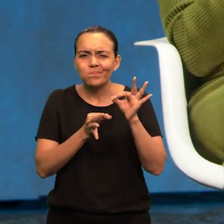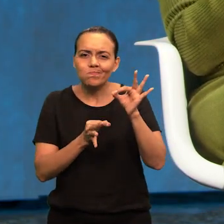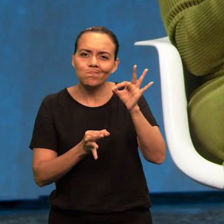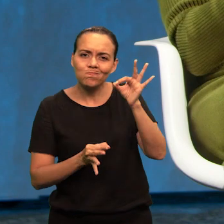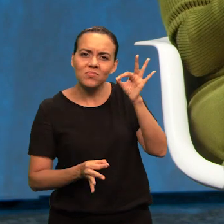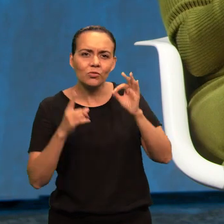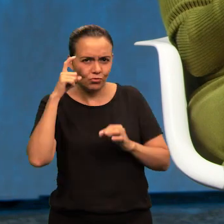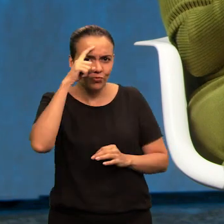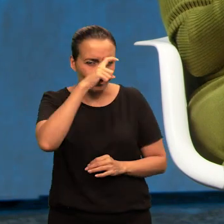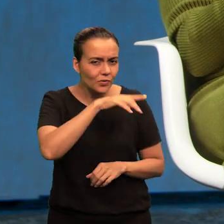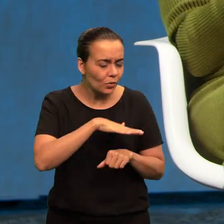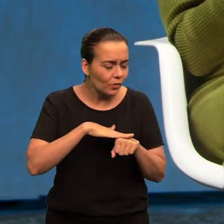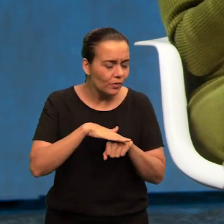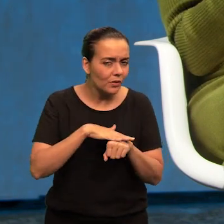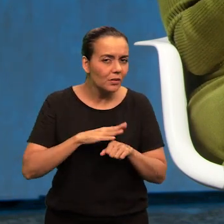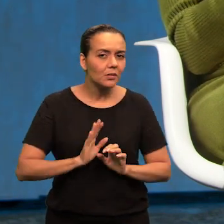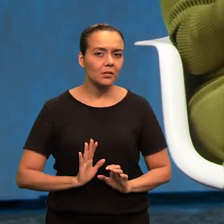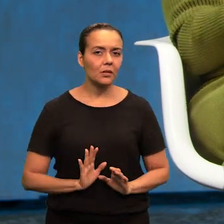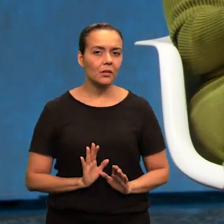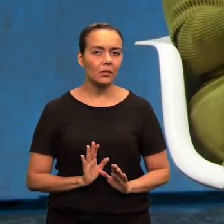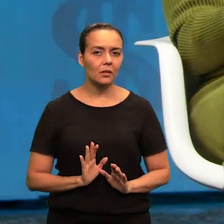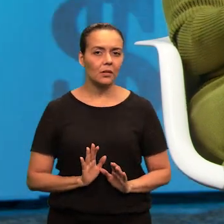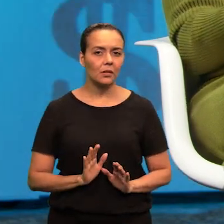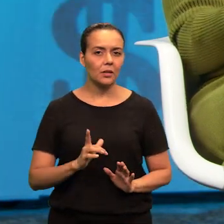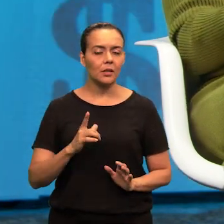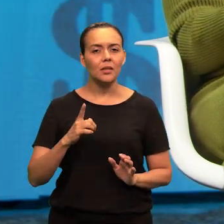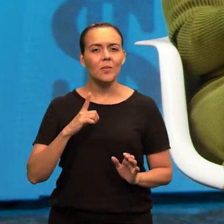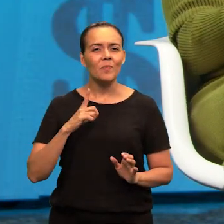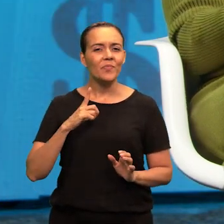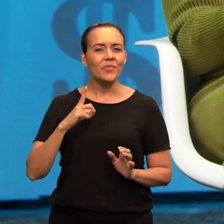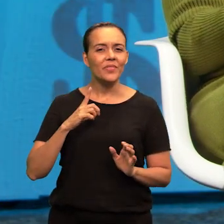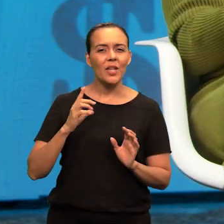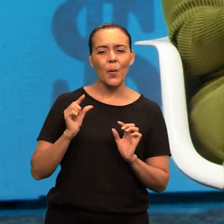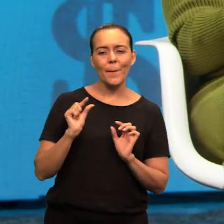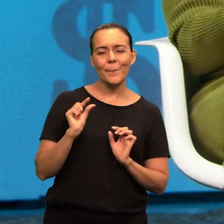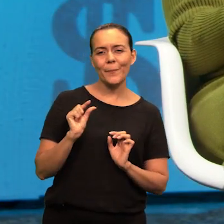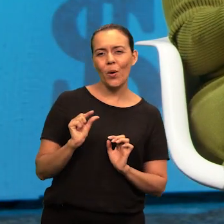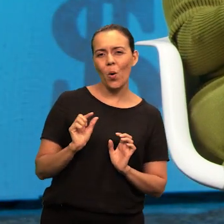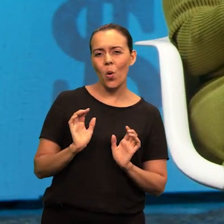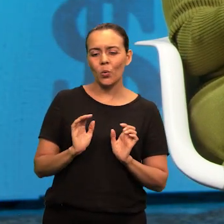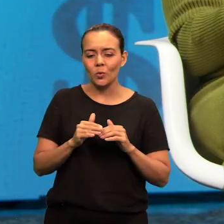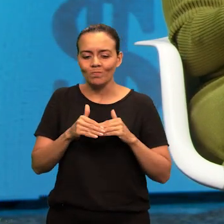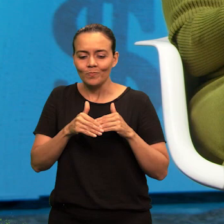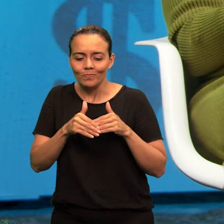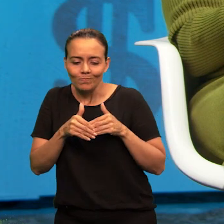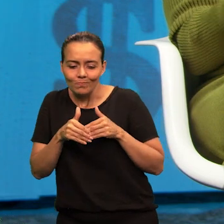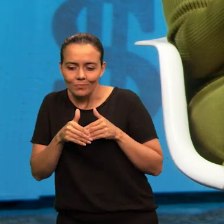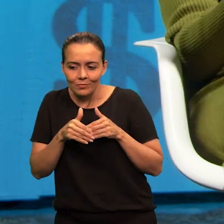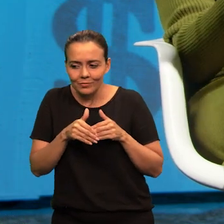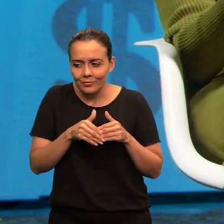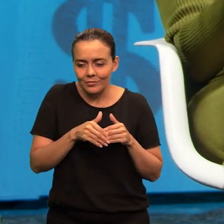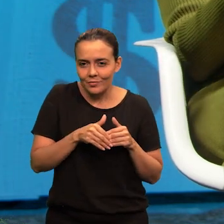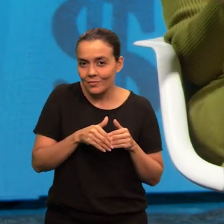que dão impacto mas também carregam algum grau de conservadorismo e algum grau também de captura,